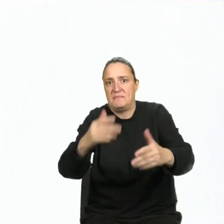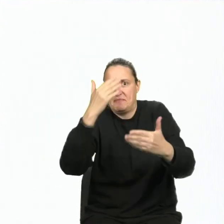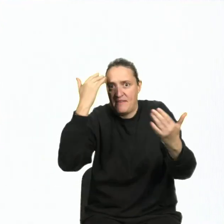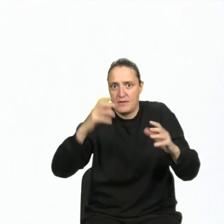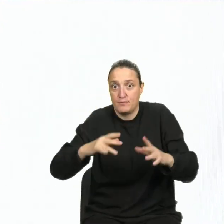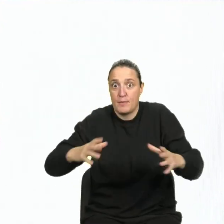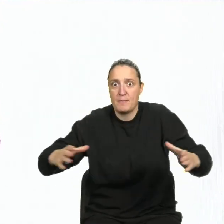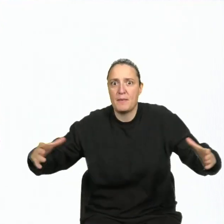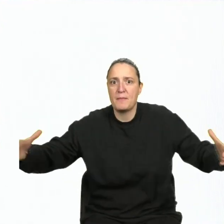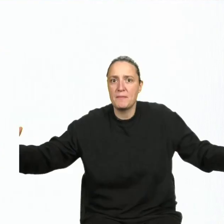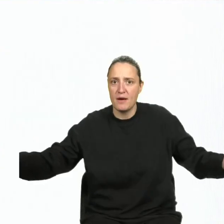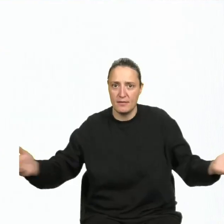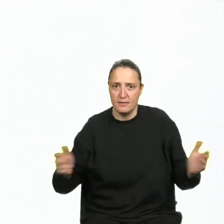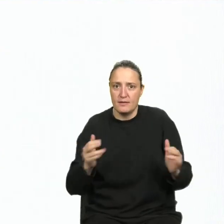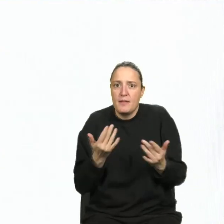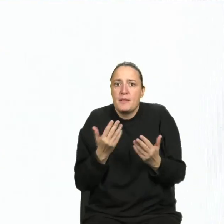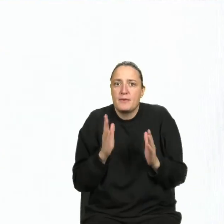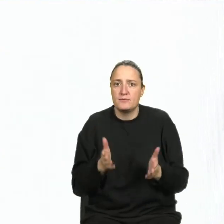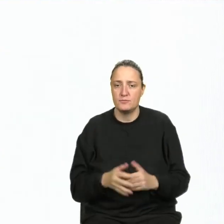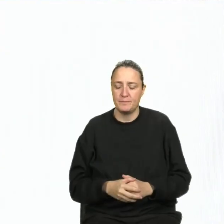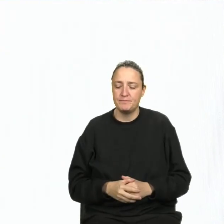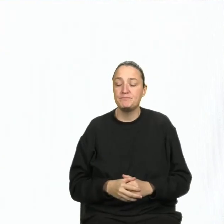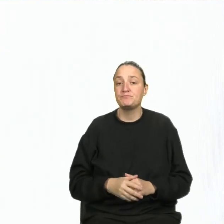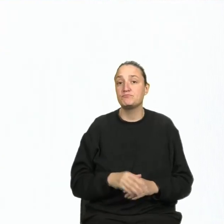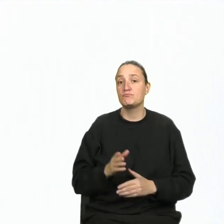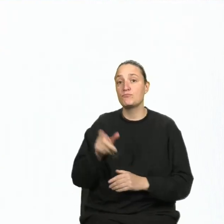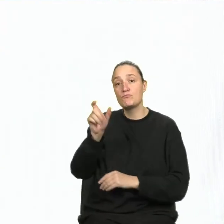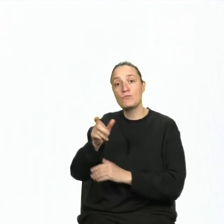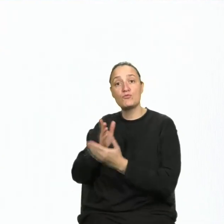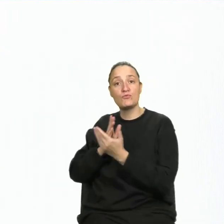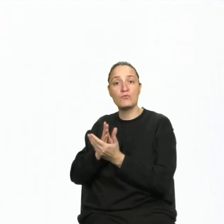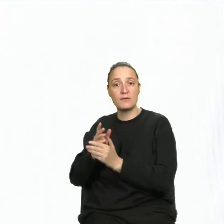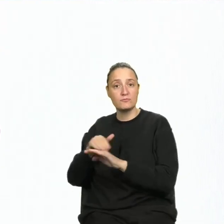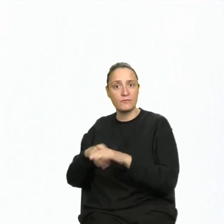które nieustannie odmieniamy przez przypadki, to już od kilku lat, ale jak widać cały czas potrzebne,